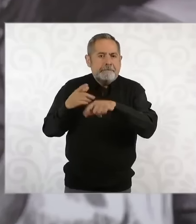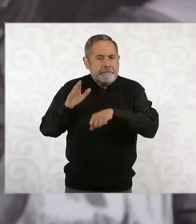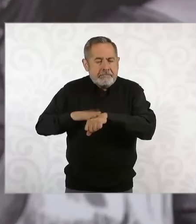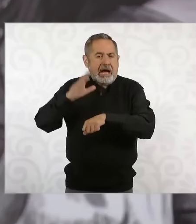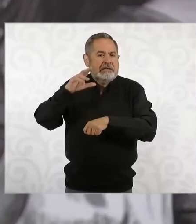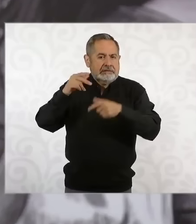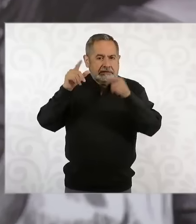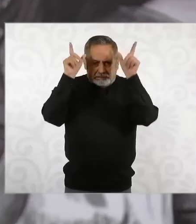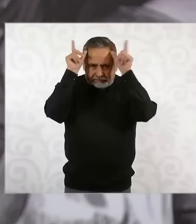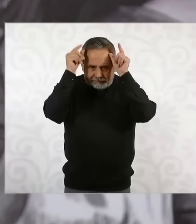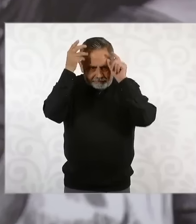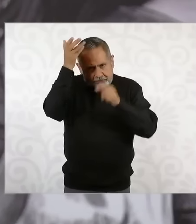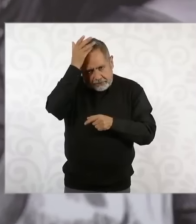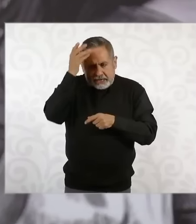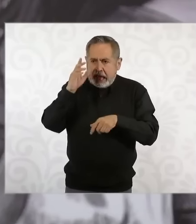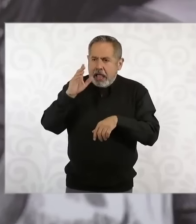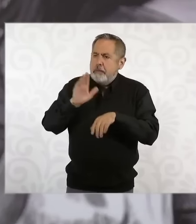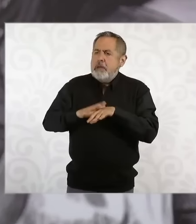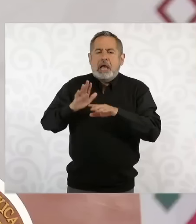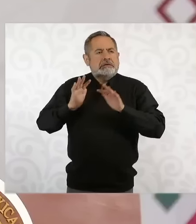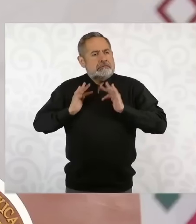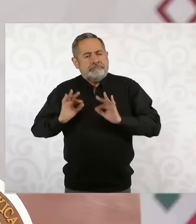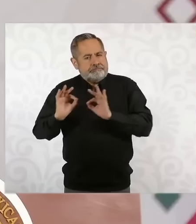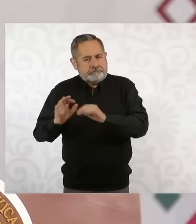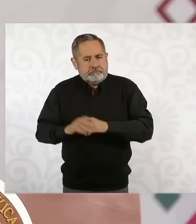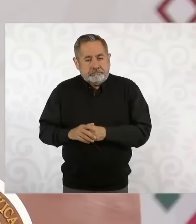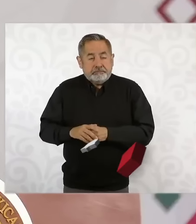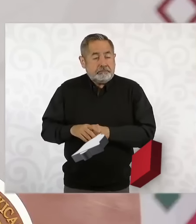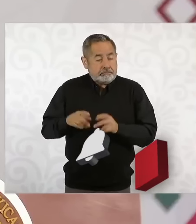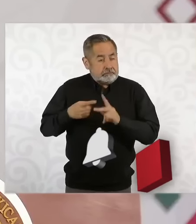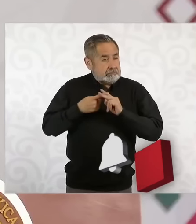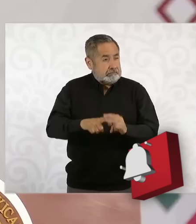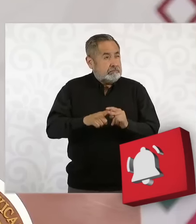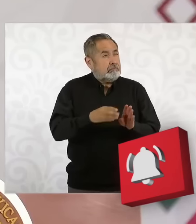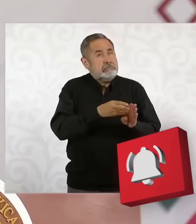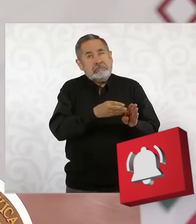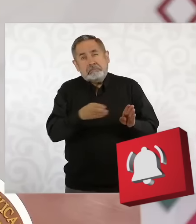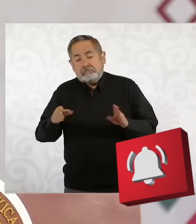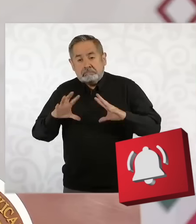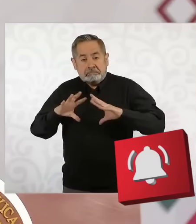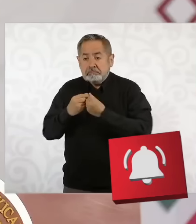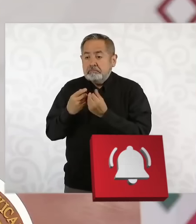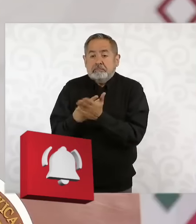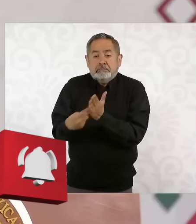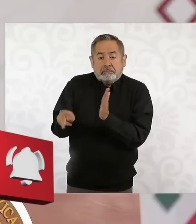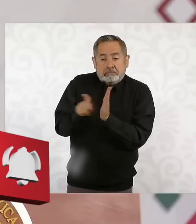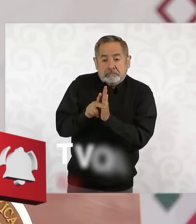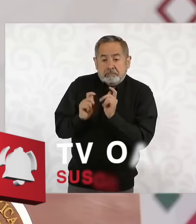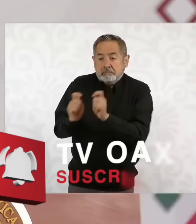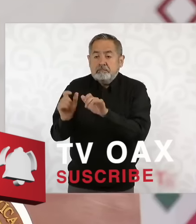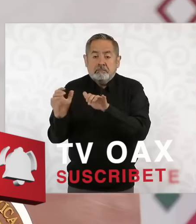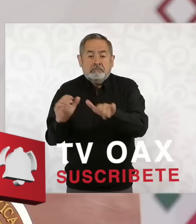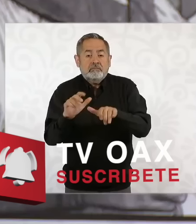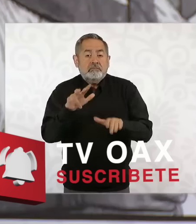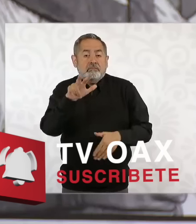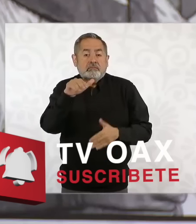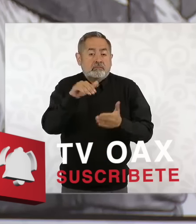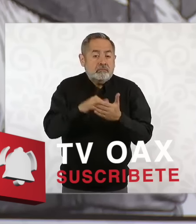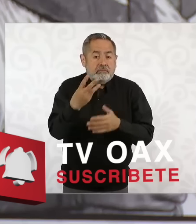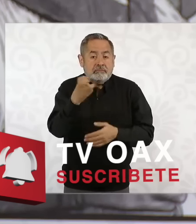de la fecha del nacimiento del programa. Al día de hoy hemos contratado 18,331 compañeras